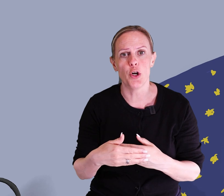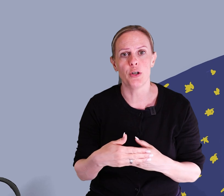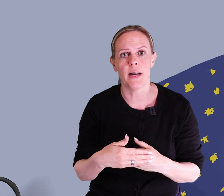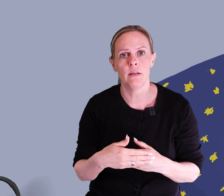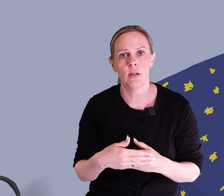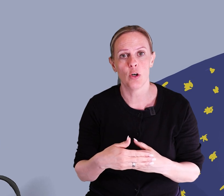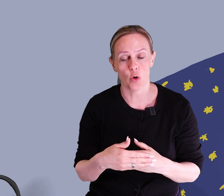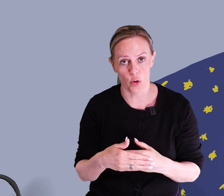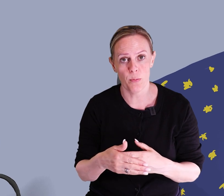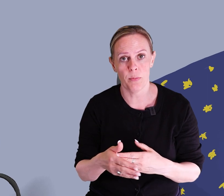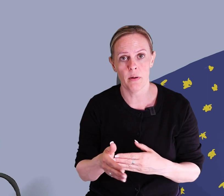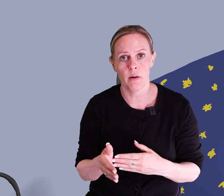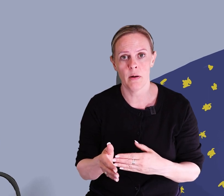dörren går upp